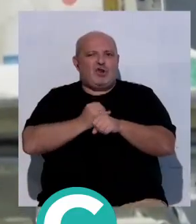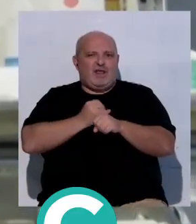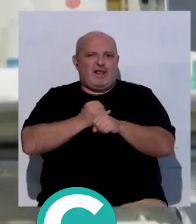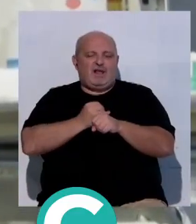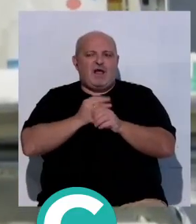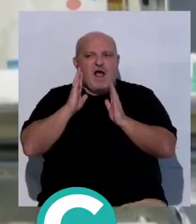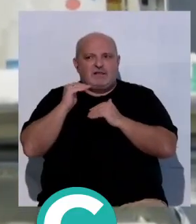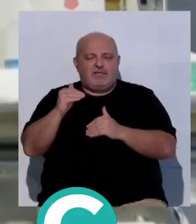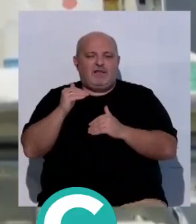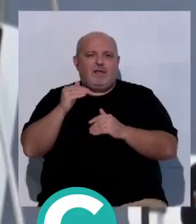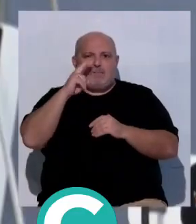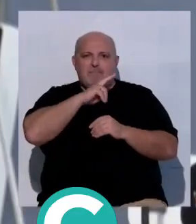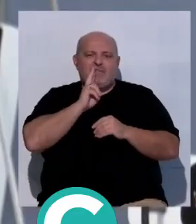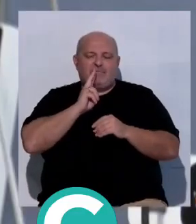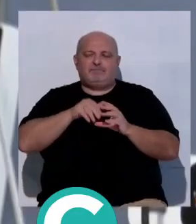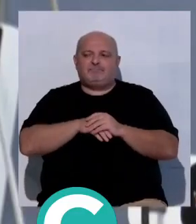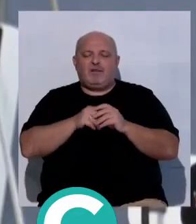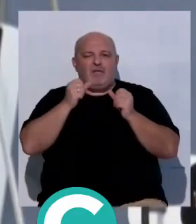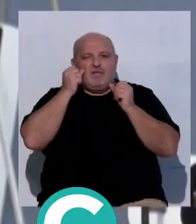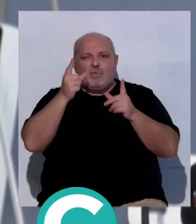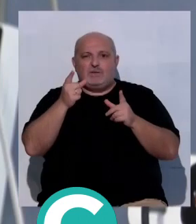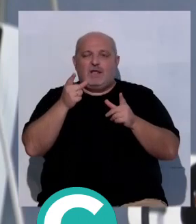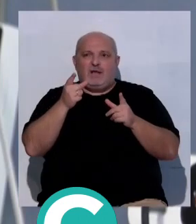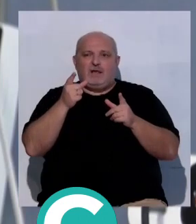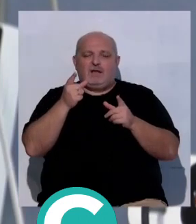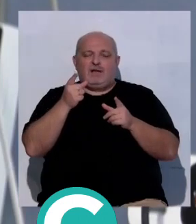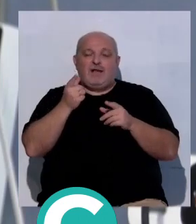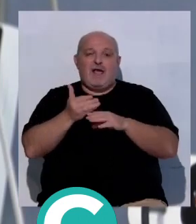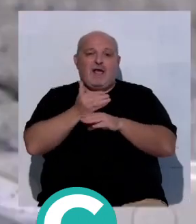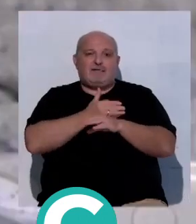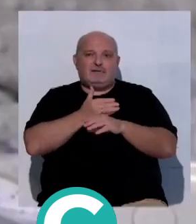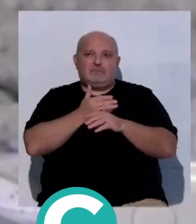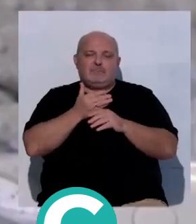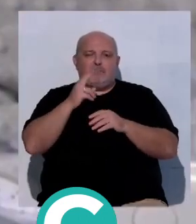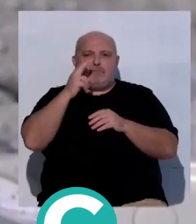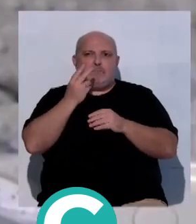atiendan a esos padres darnos cuenta de que puede el nacimiento prematuro tener un pacto en la Salud